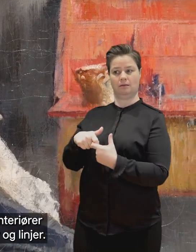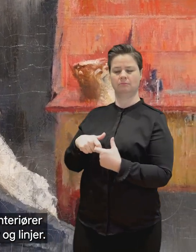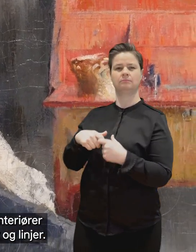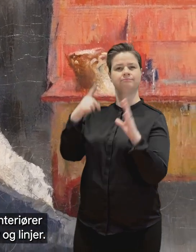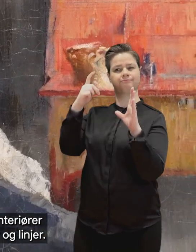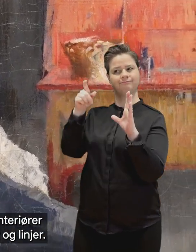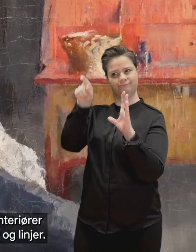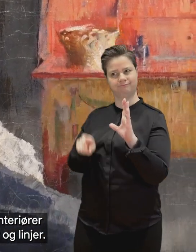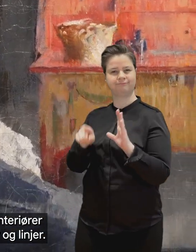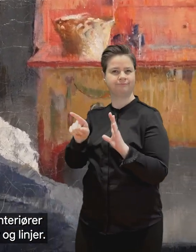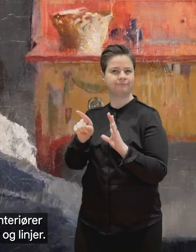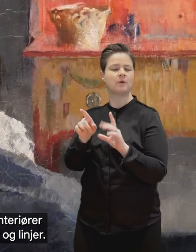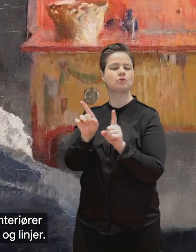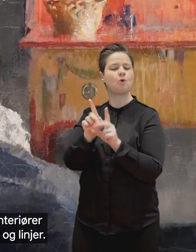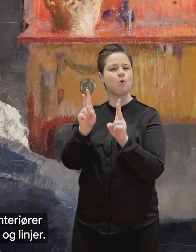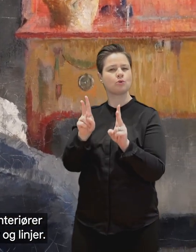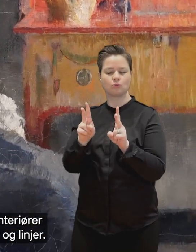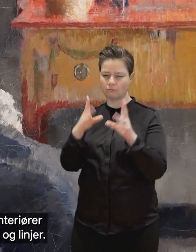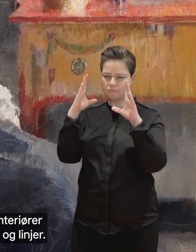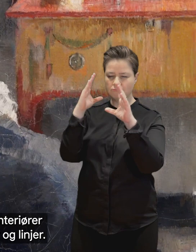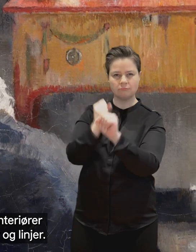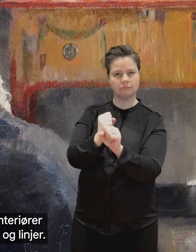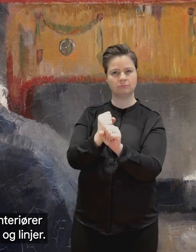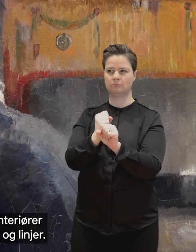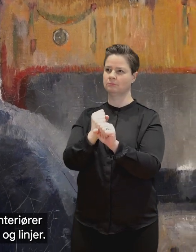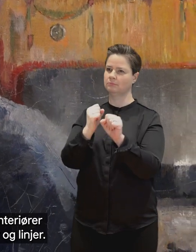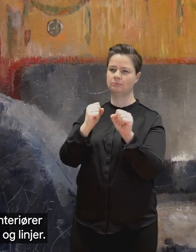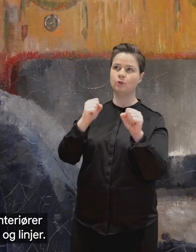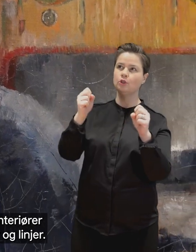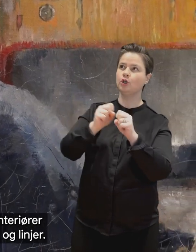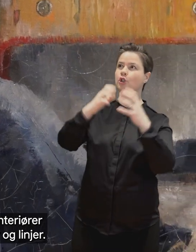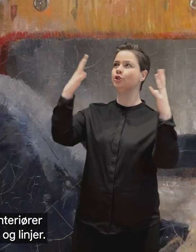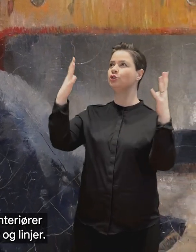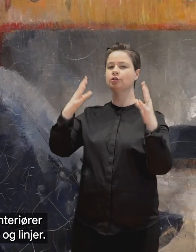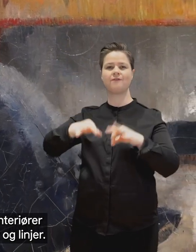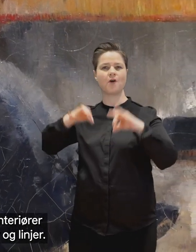der motivene ofte er interiører med vekt på lys, farger og linjer.